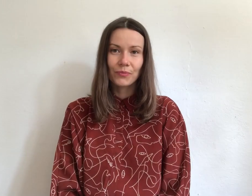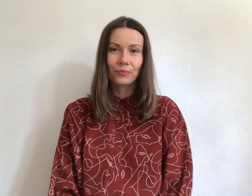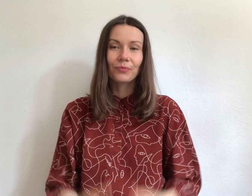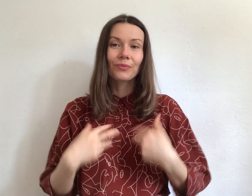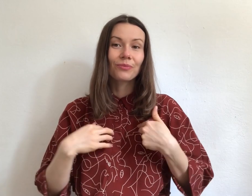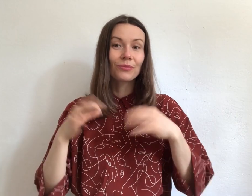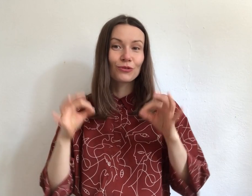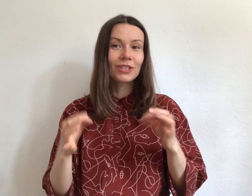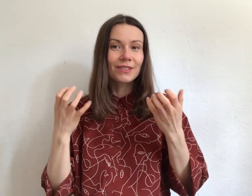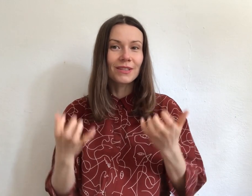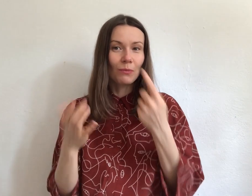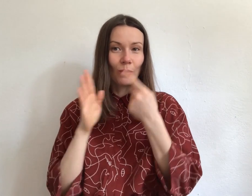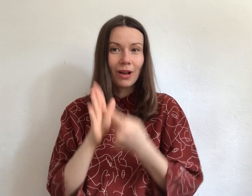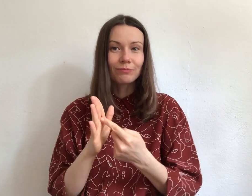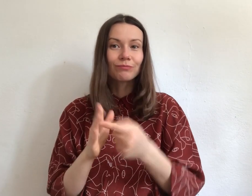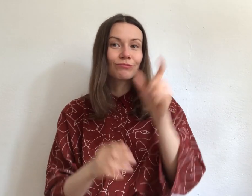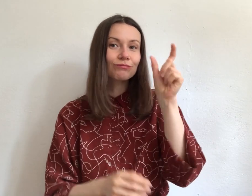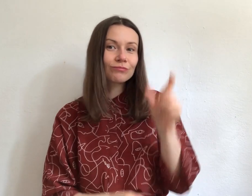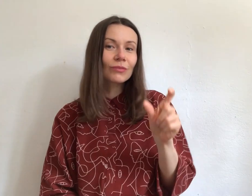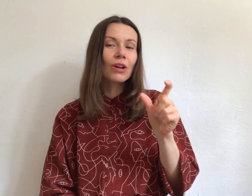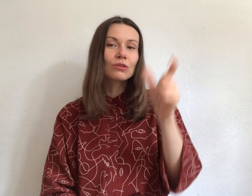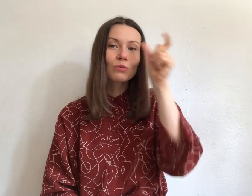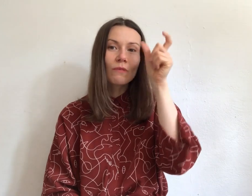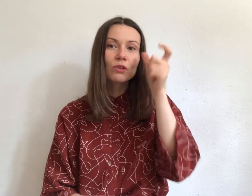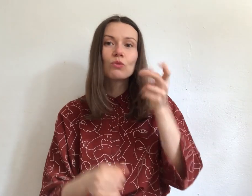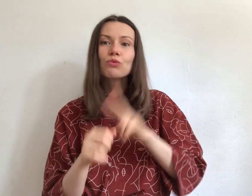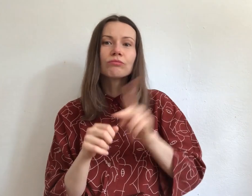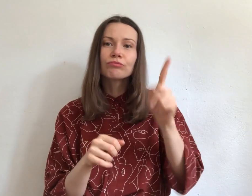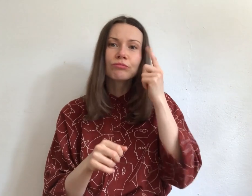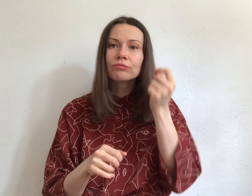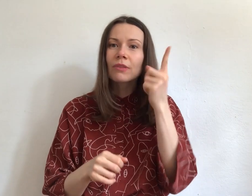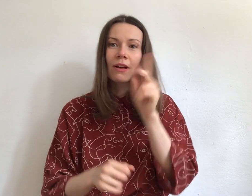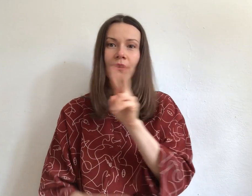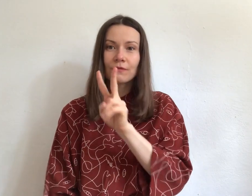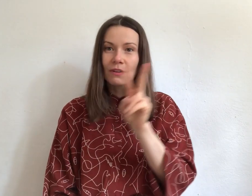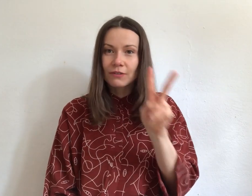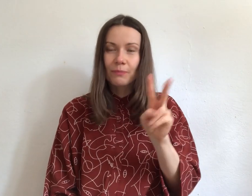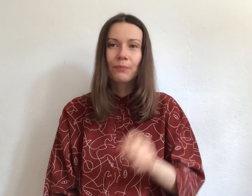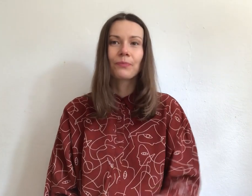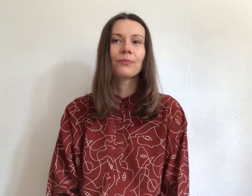Chcę przedstawić Wam prekursora Visual Vernacular.